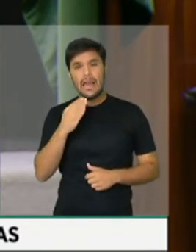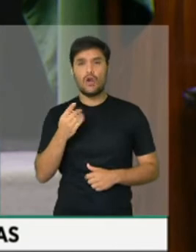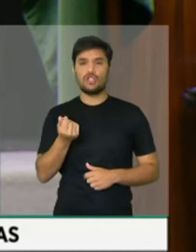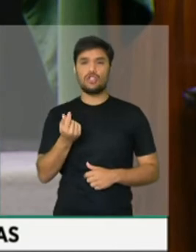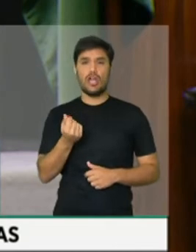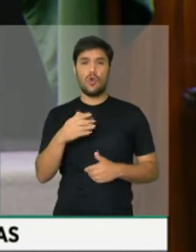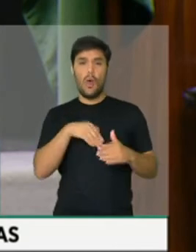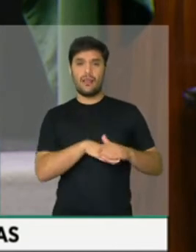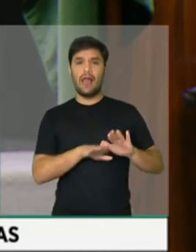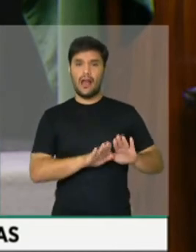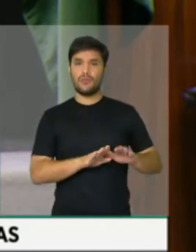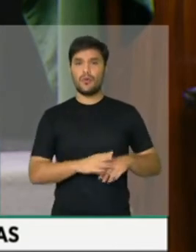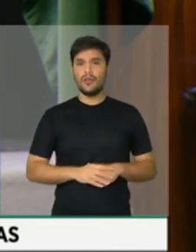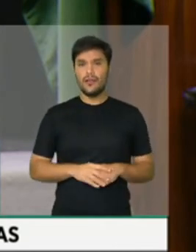MENTIRA... A PETROBRAS, A ELETROBRAS DÁ LUCRO NOS